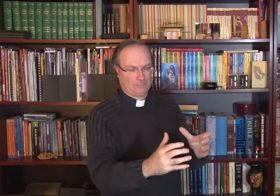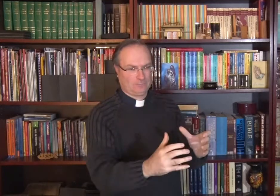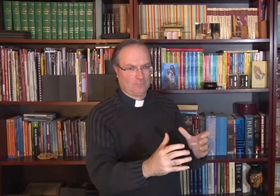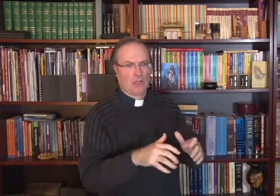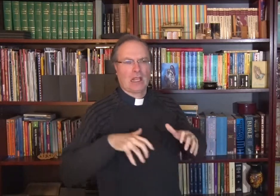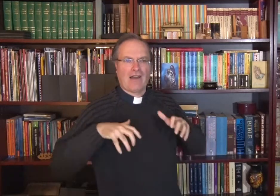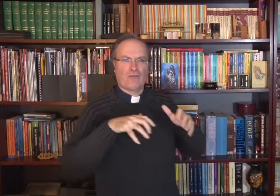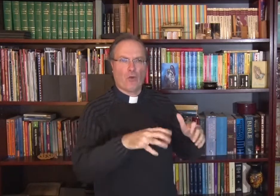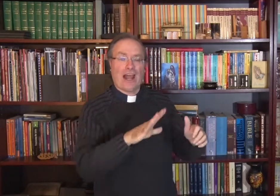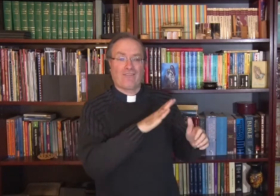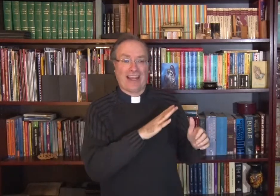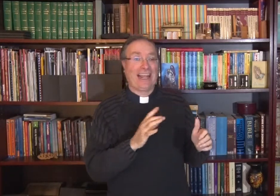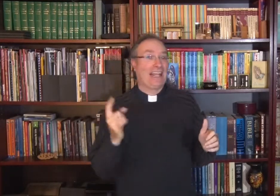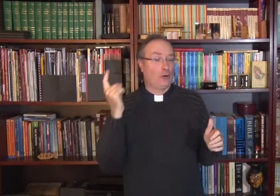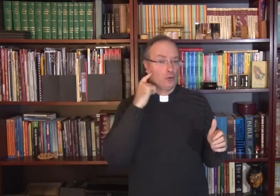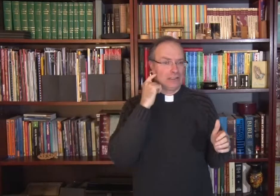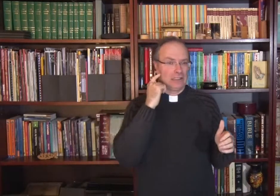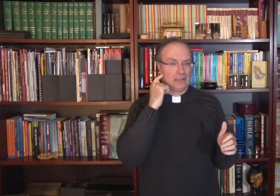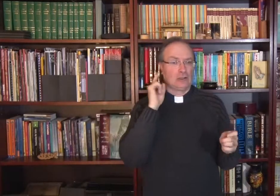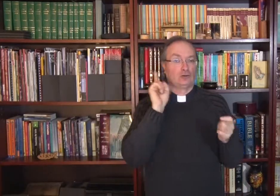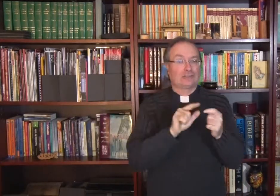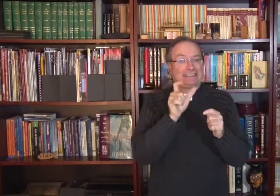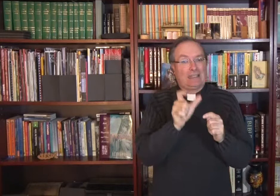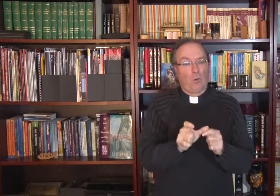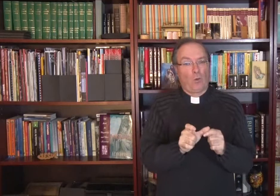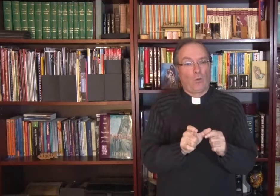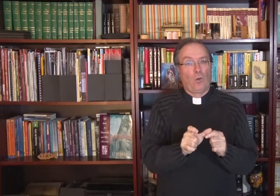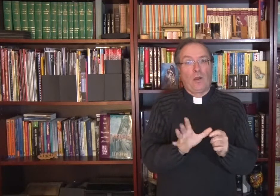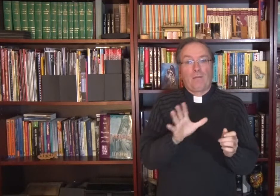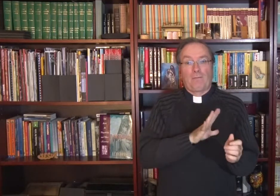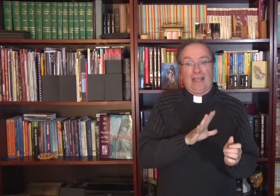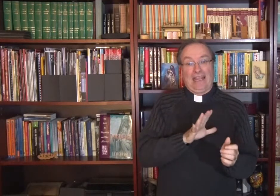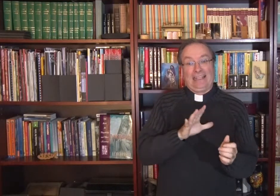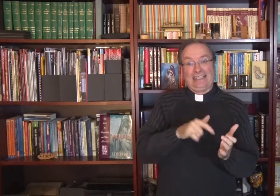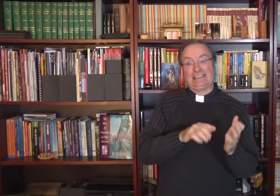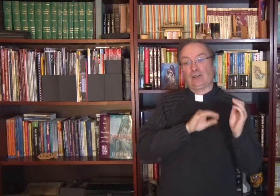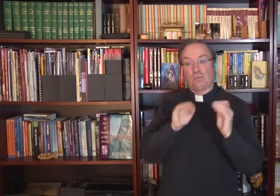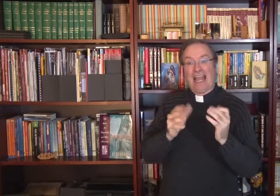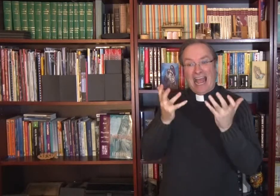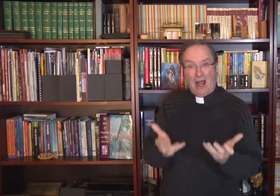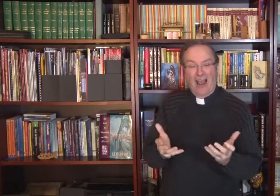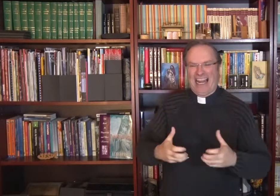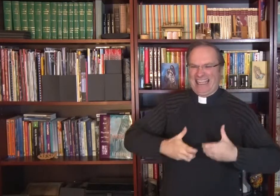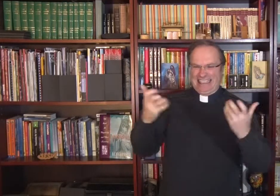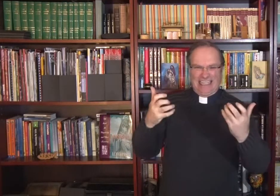La foule l’avait écouté jusqu’à ces mots, mais ils se mirent alors à crier: